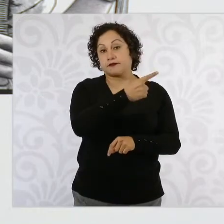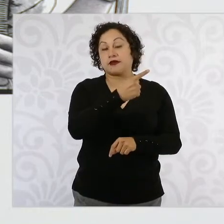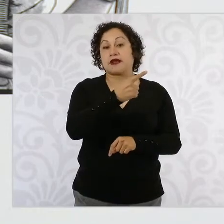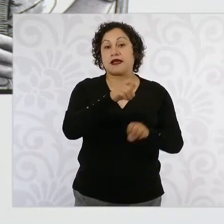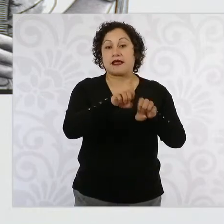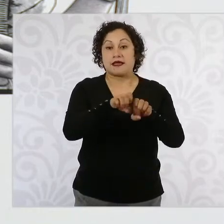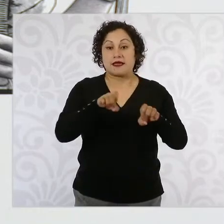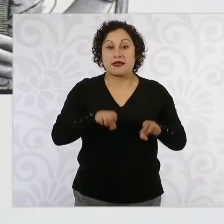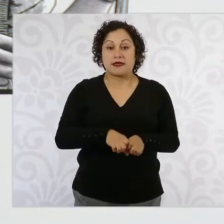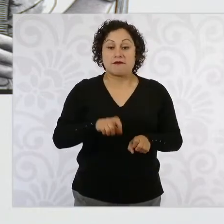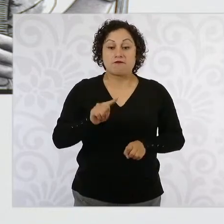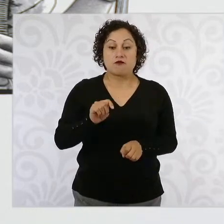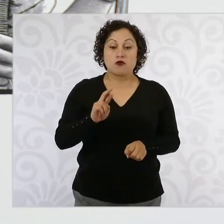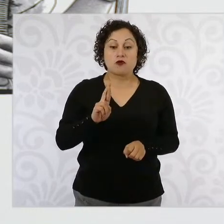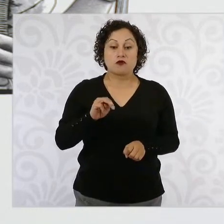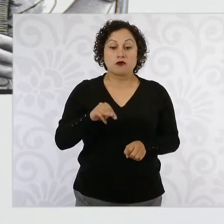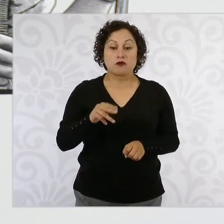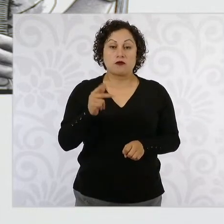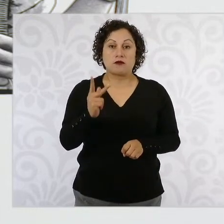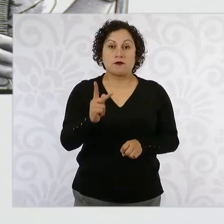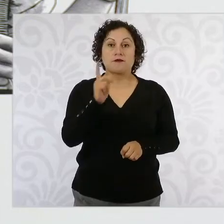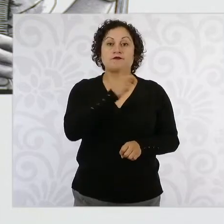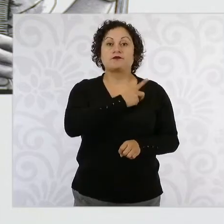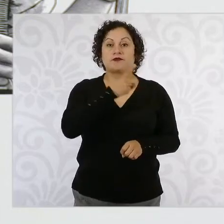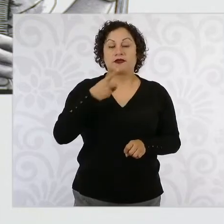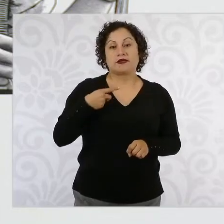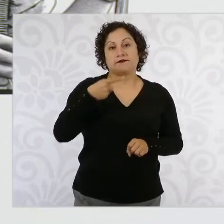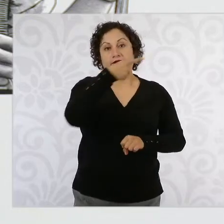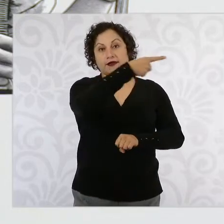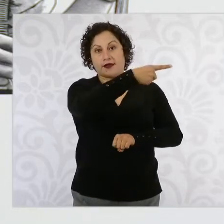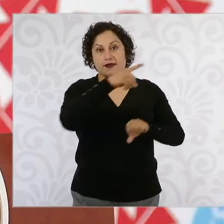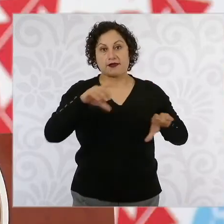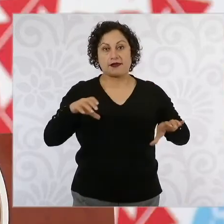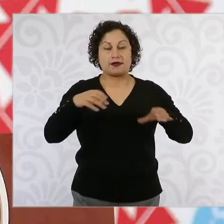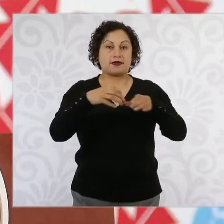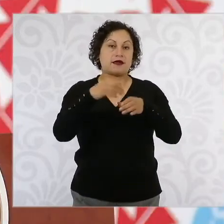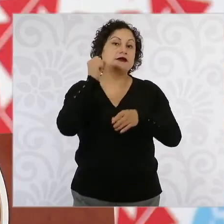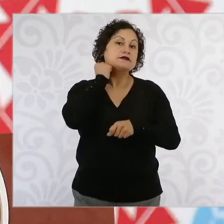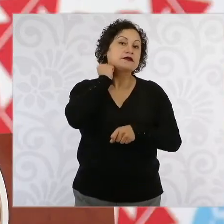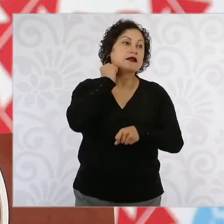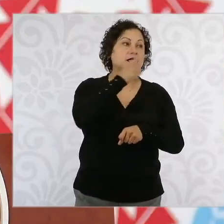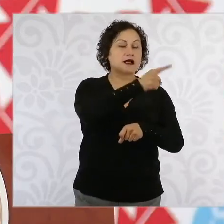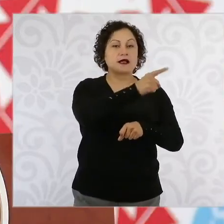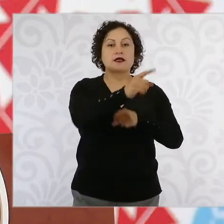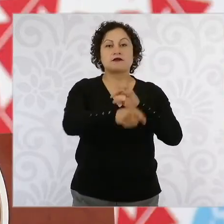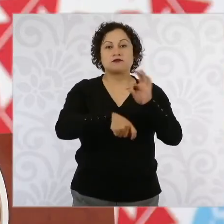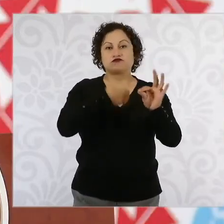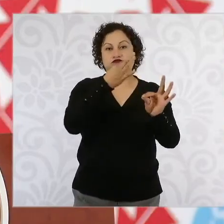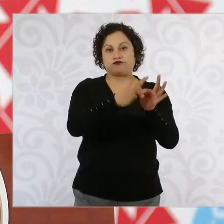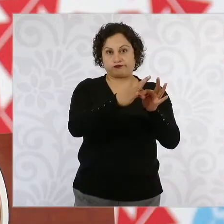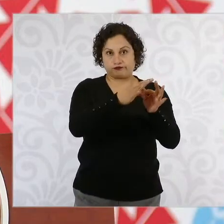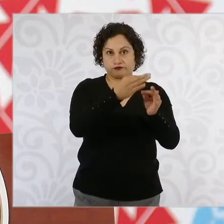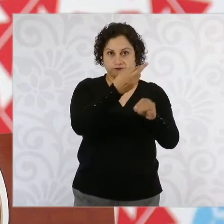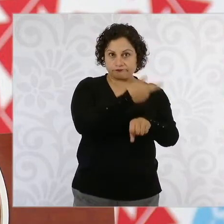ser ratificado por el senado de Estados Unidos una vez que se ratificados pues ya estaremos